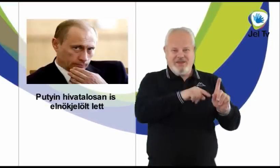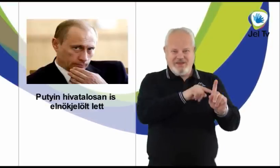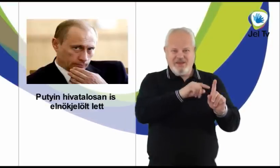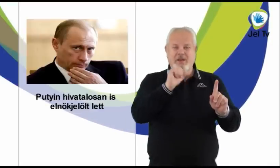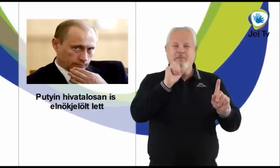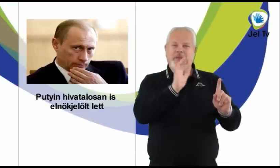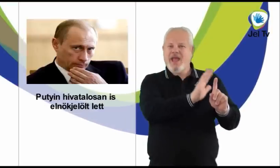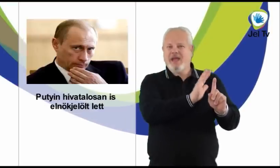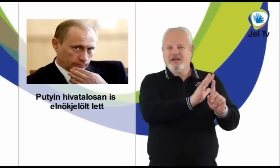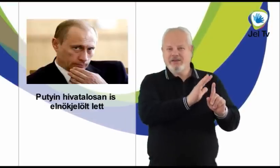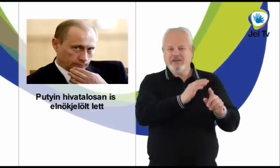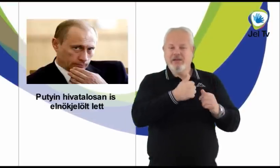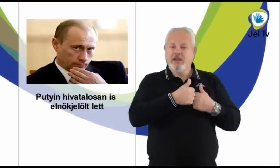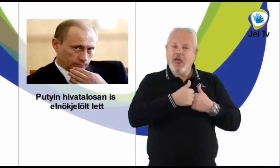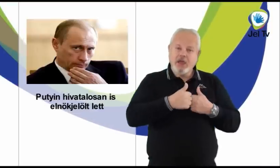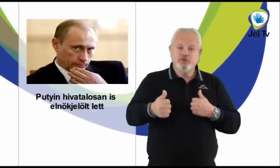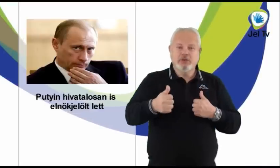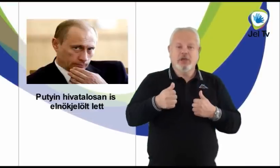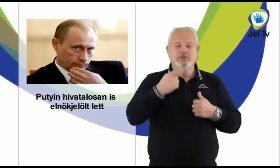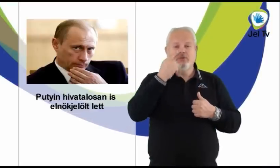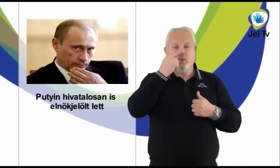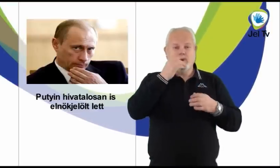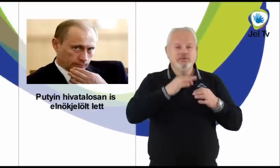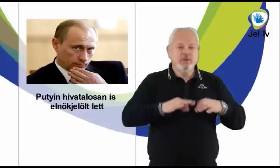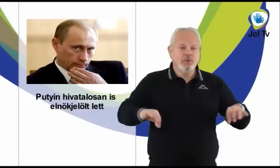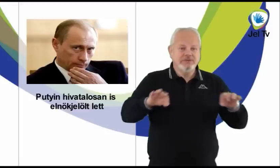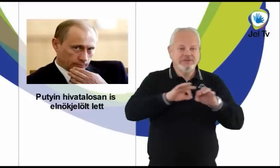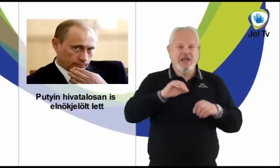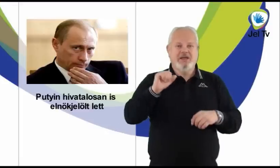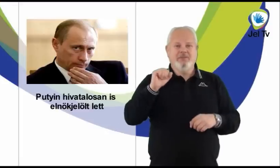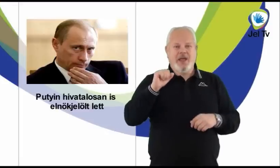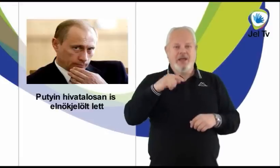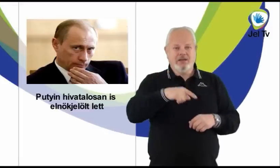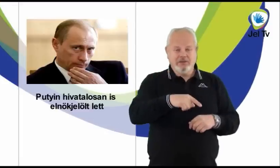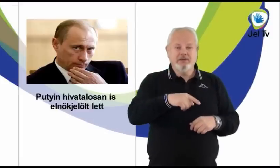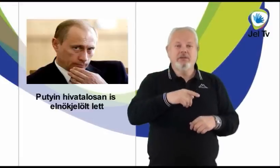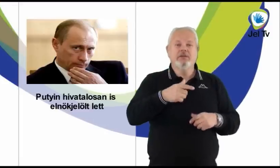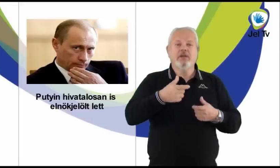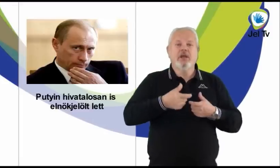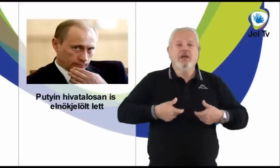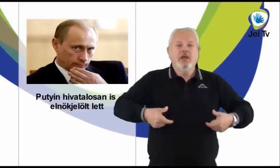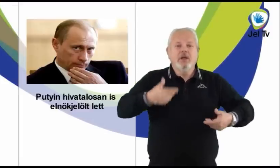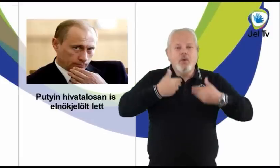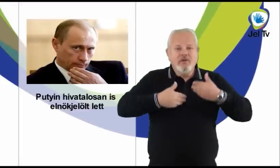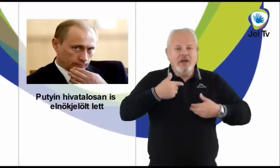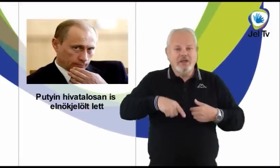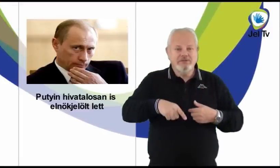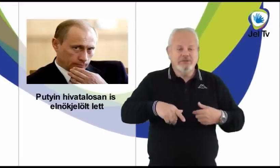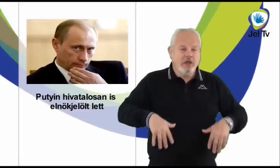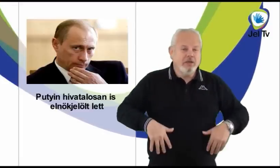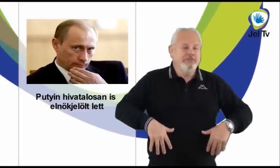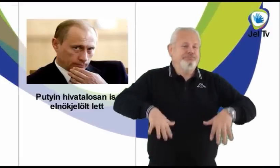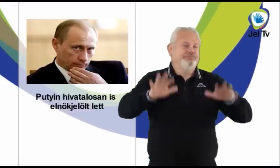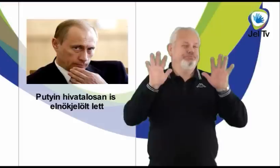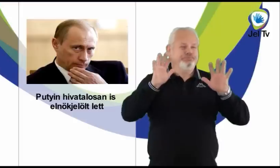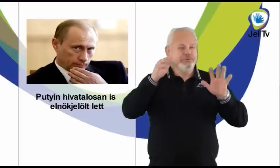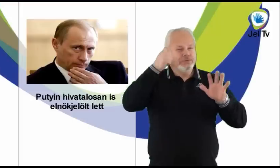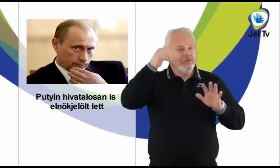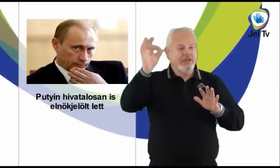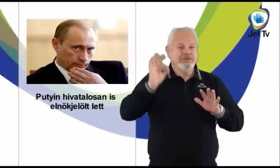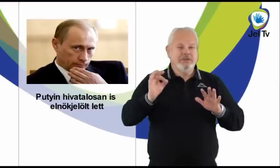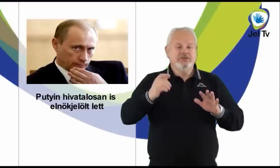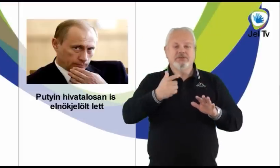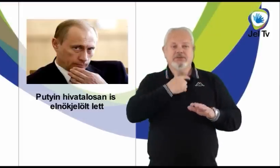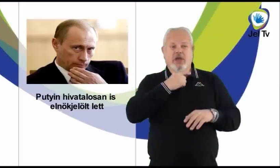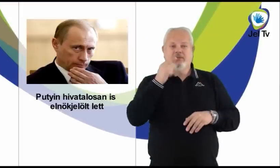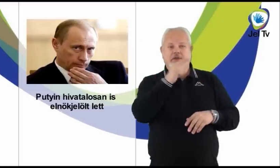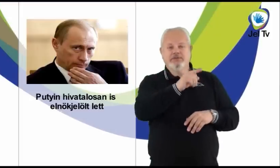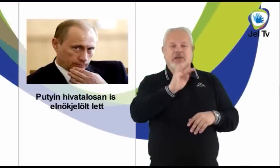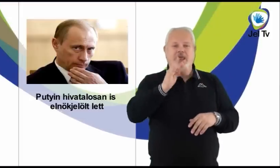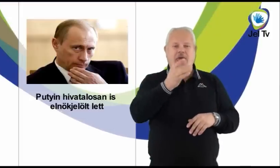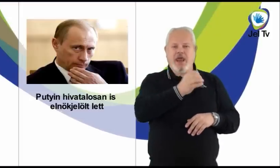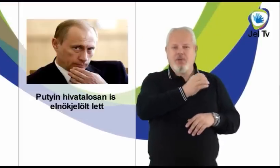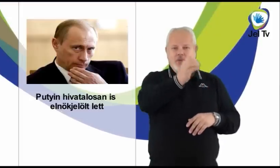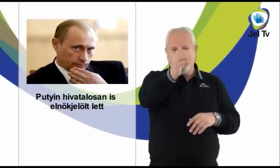Pártja, az Egységes Oroszország párt, egyhangúlag szavazta meg államfőjelöltnek a párt kongresszusán.